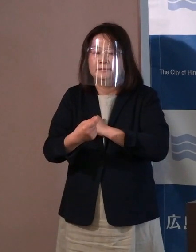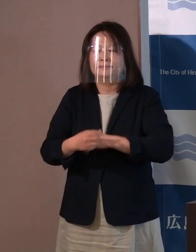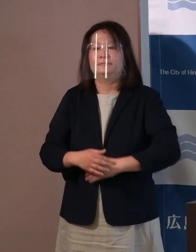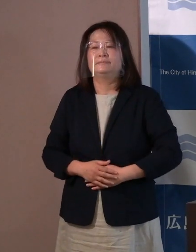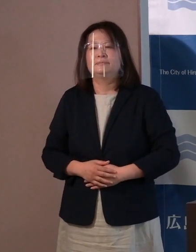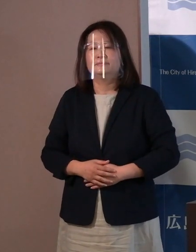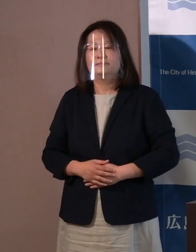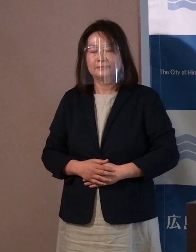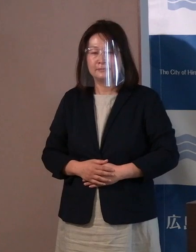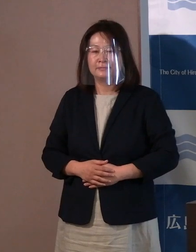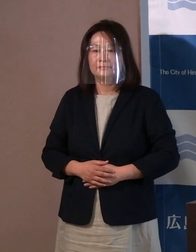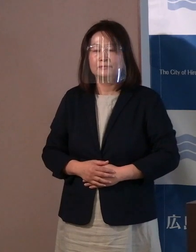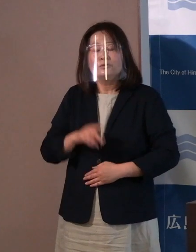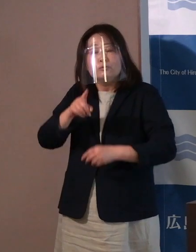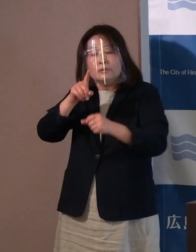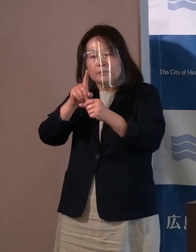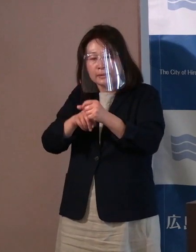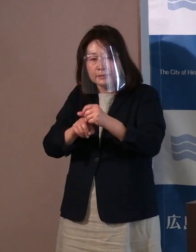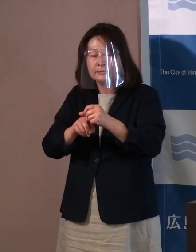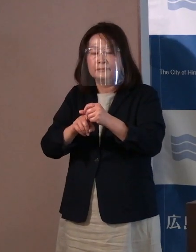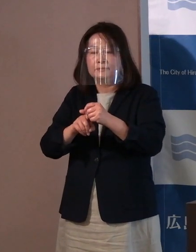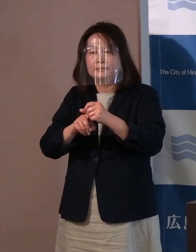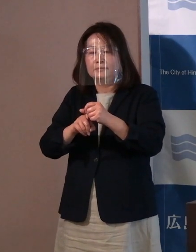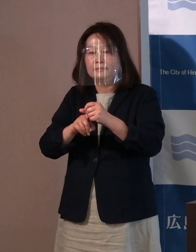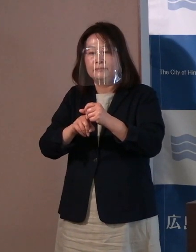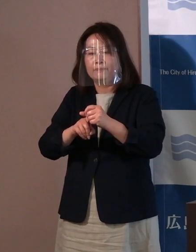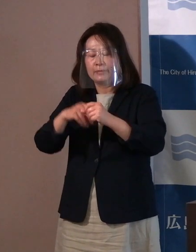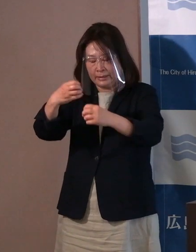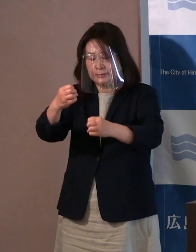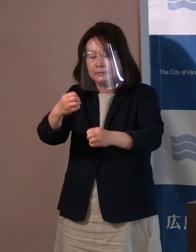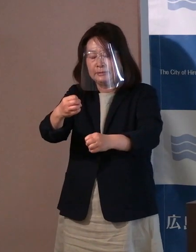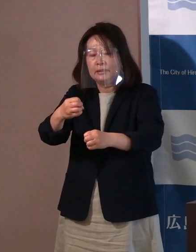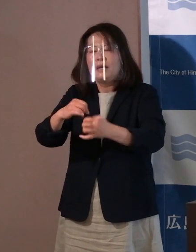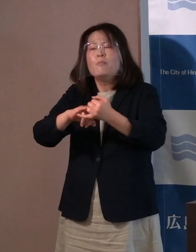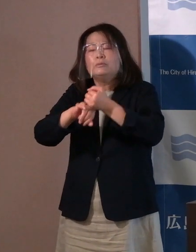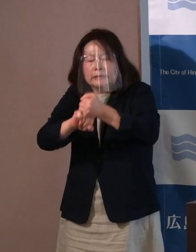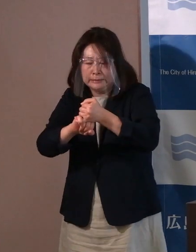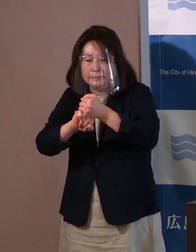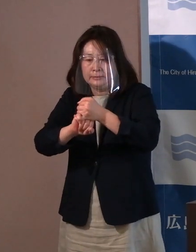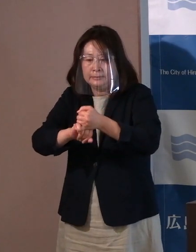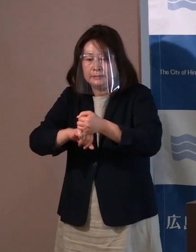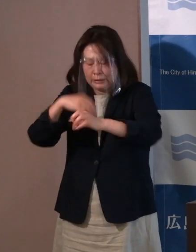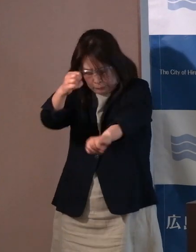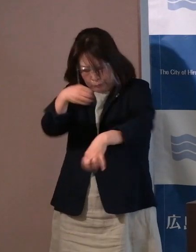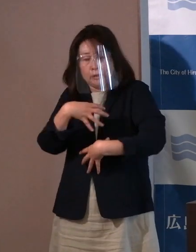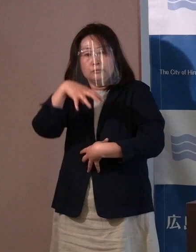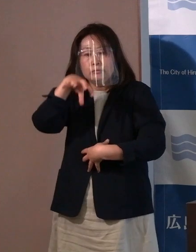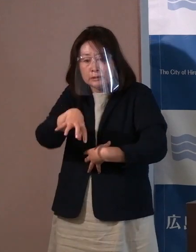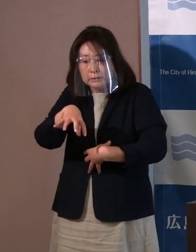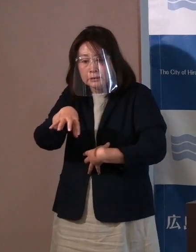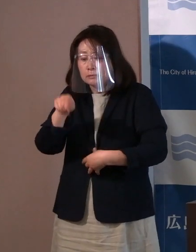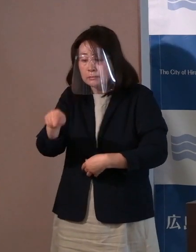そうするためにも被爆地を訪問して､ 被爆の実相を深く理解した上で､